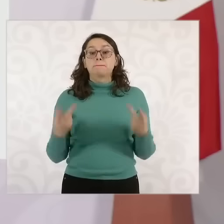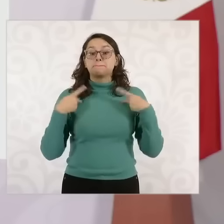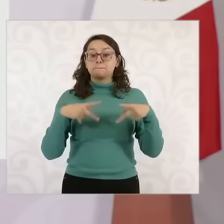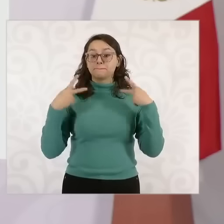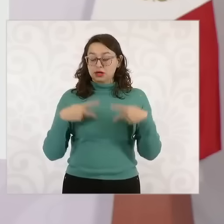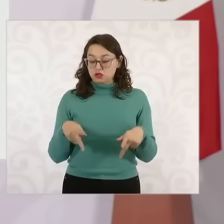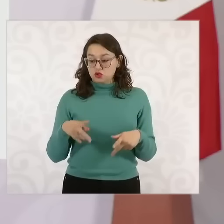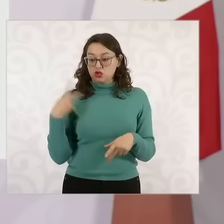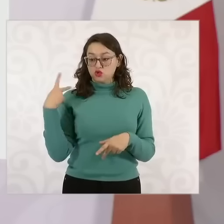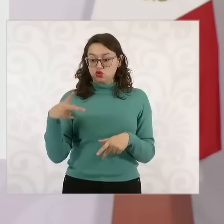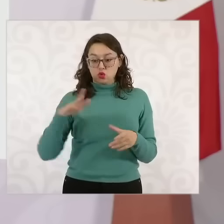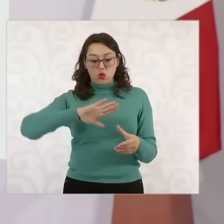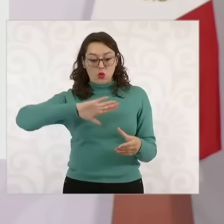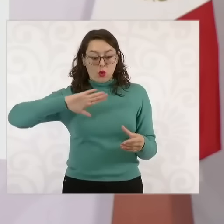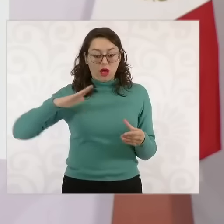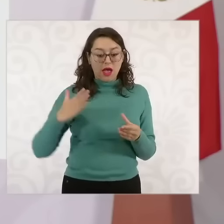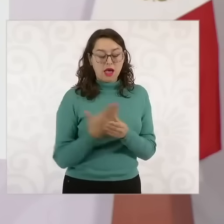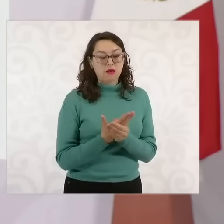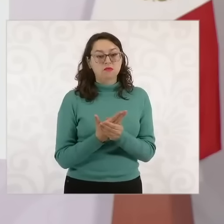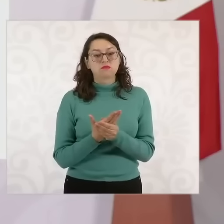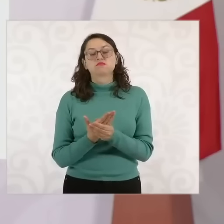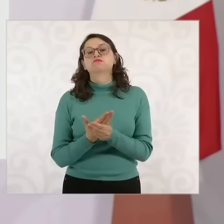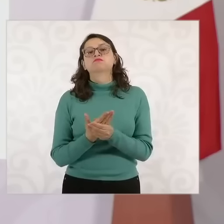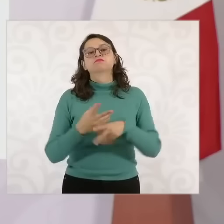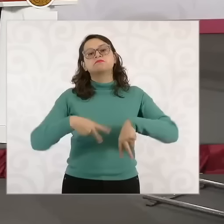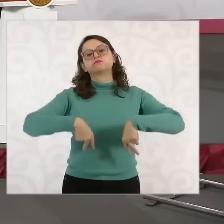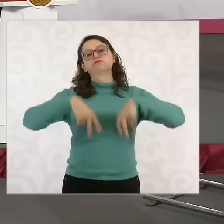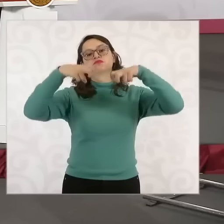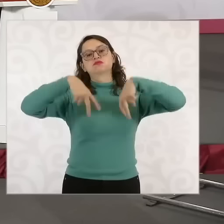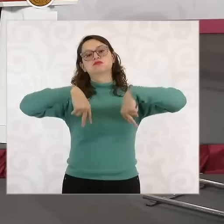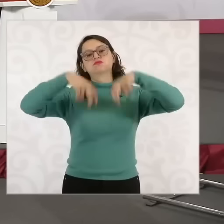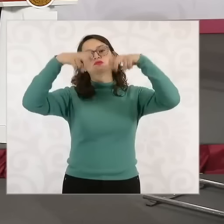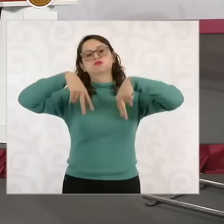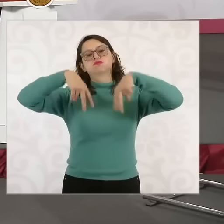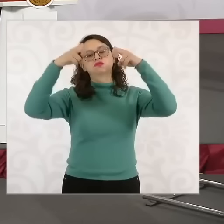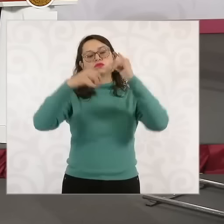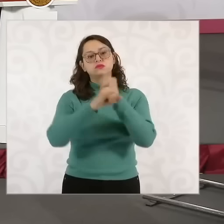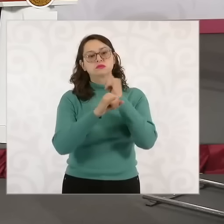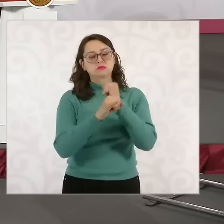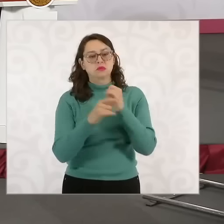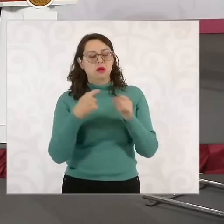electrónico con toda la información, incluso cuando las personas cambien de derecho a cuando